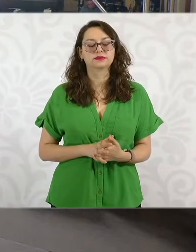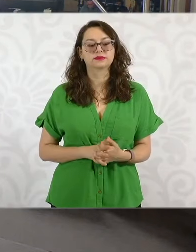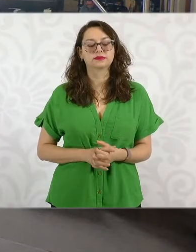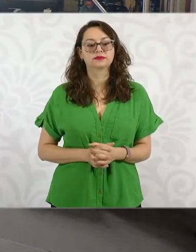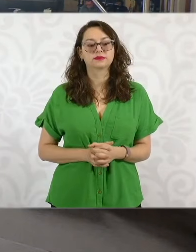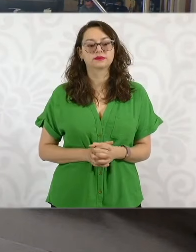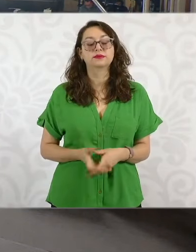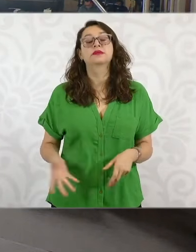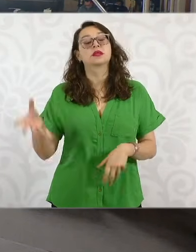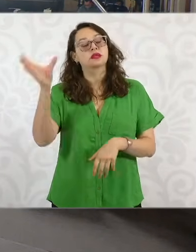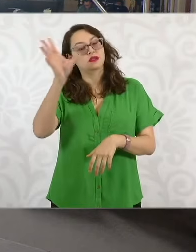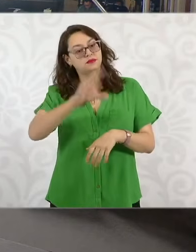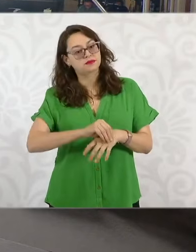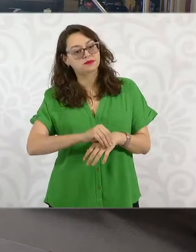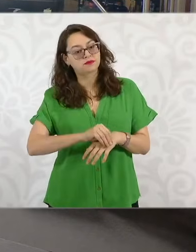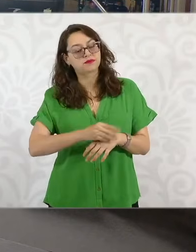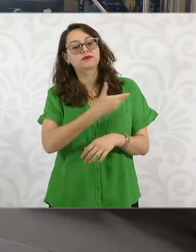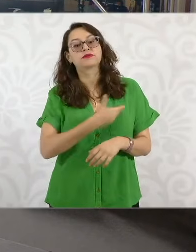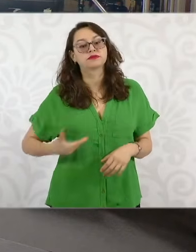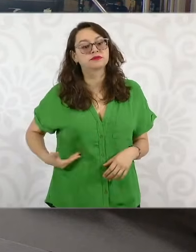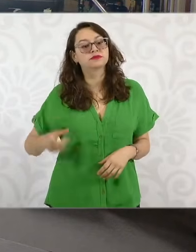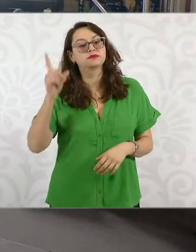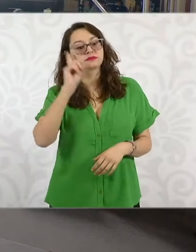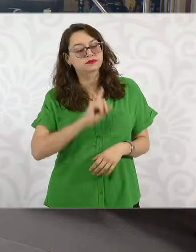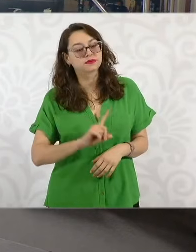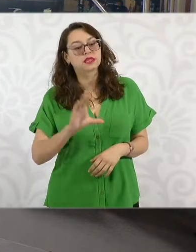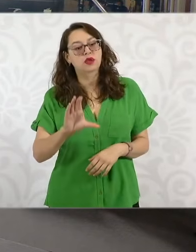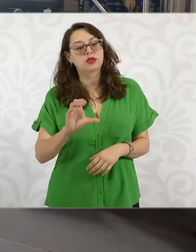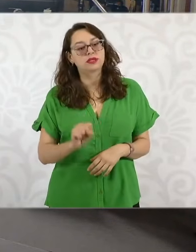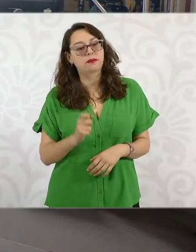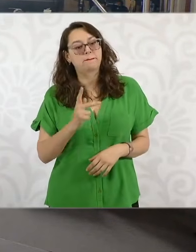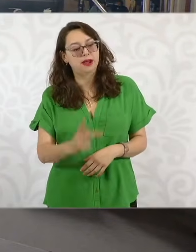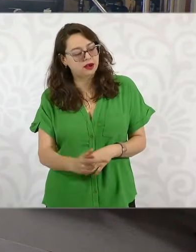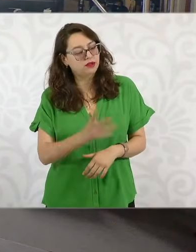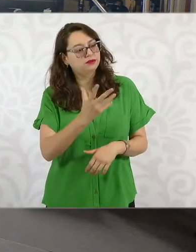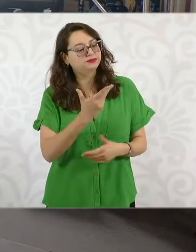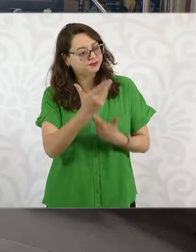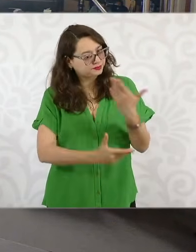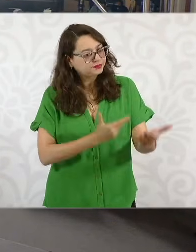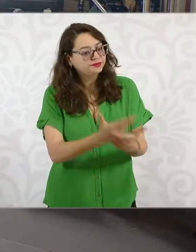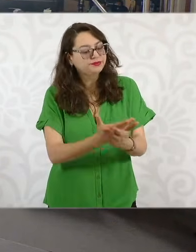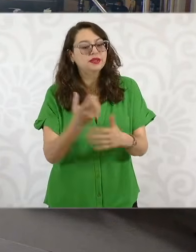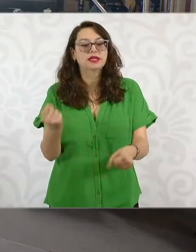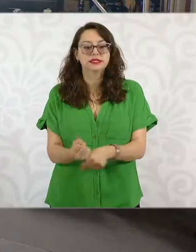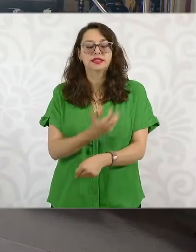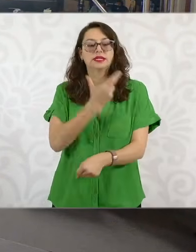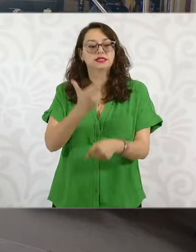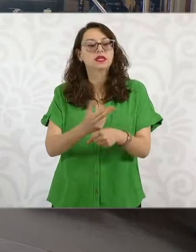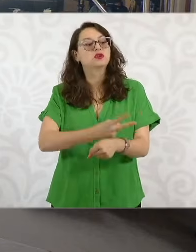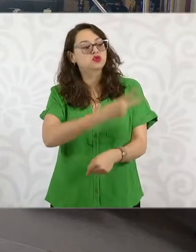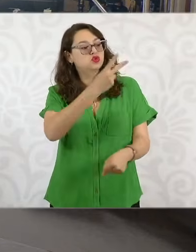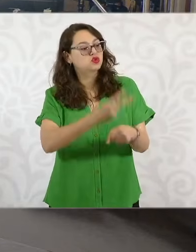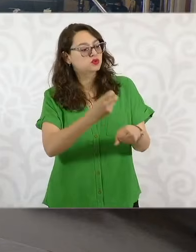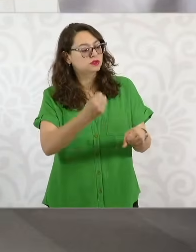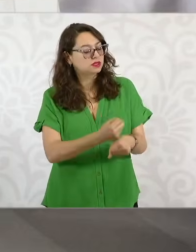con su permiso, presidenta Claudia Shimbampardo, secretario y subsecretario. Muy buenos días a